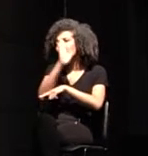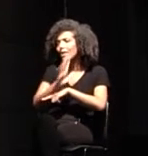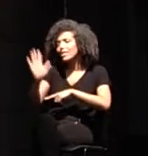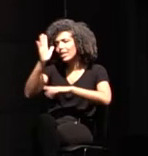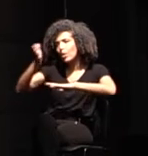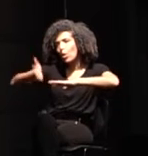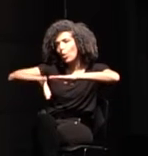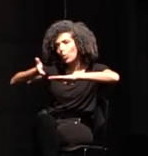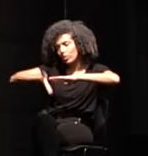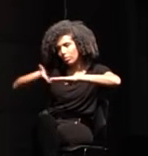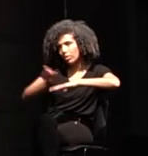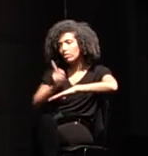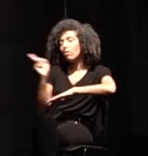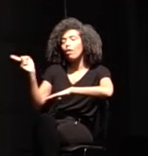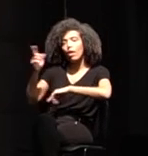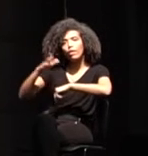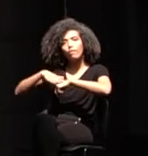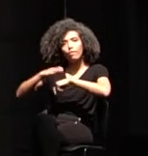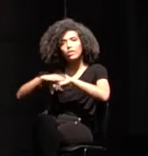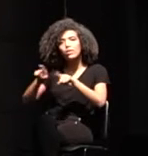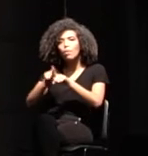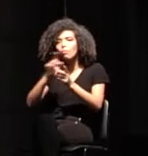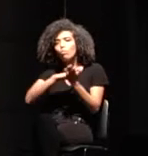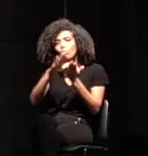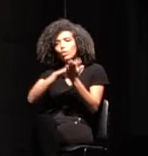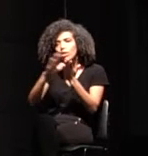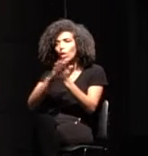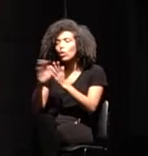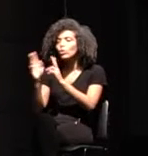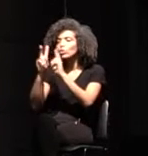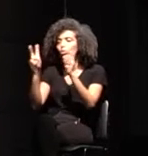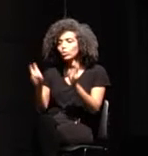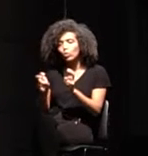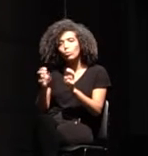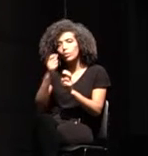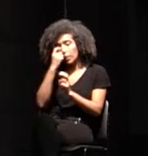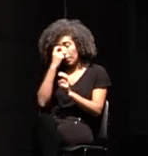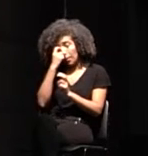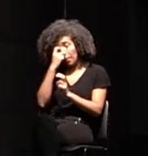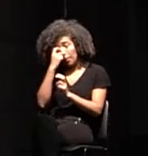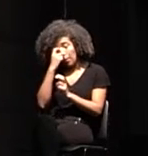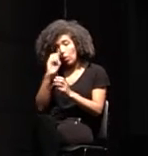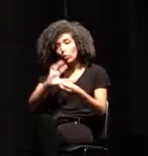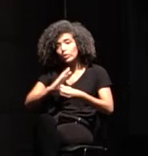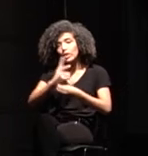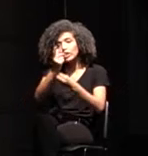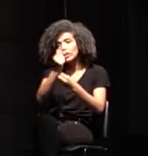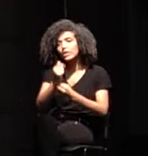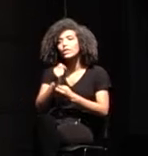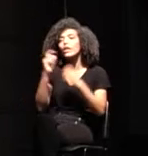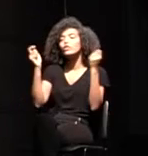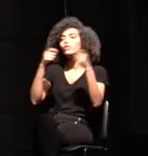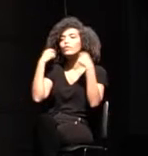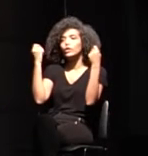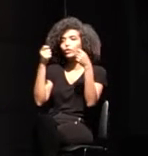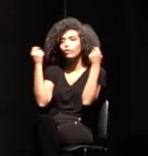Ela acabou de publicar um texto ótimo sobre Mato Seco em Chamas no site cinefestivais, entre outros textos,